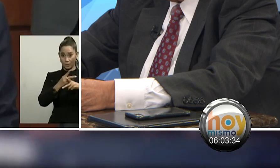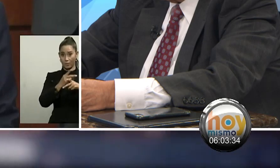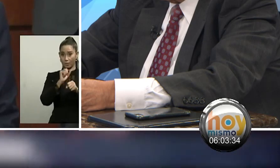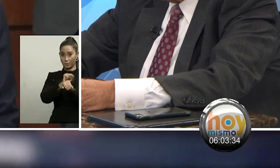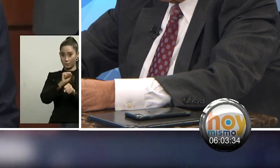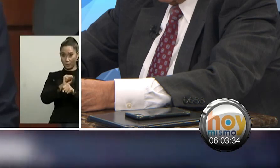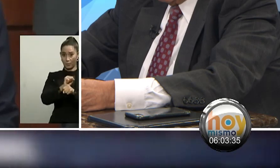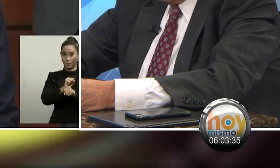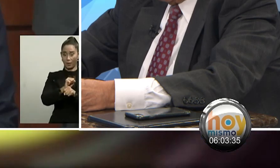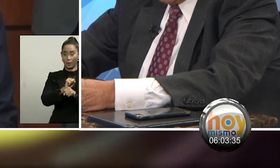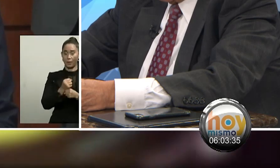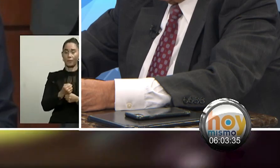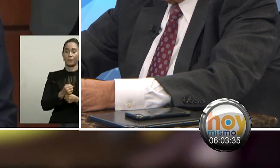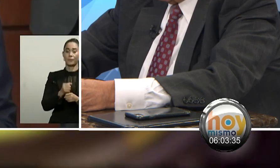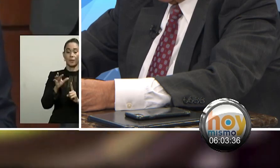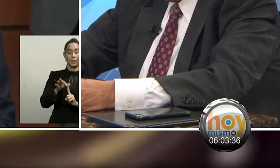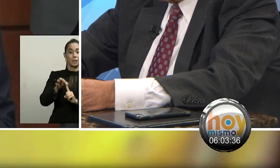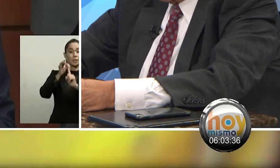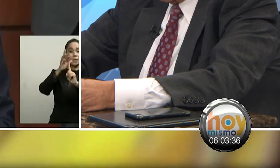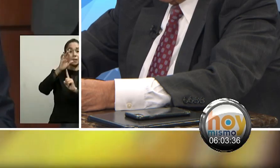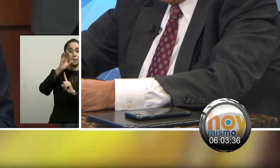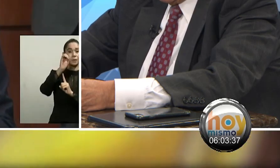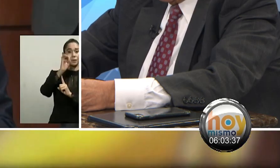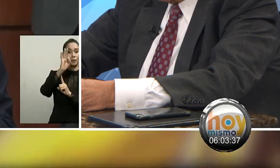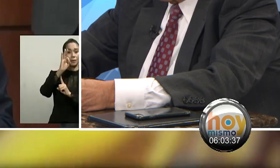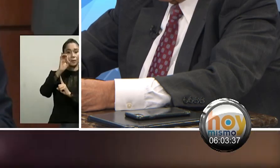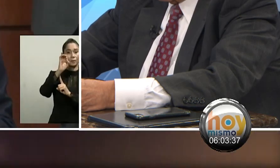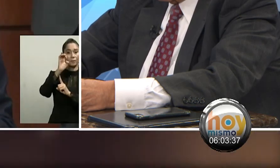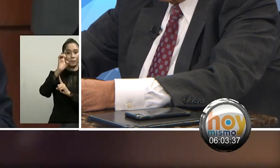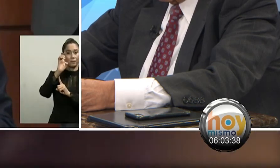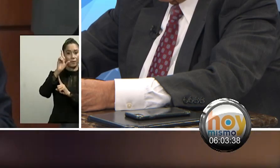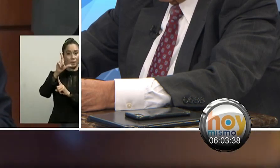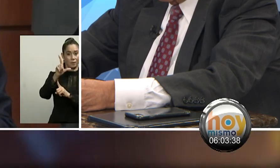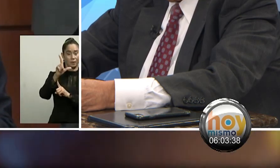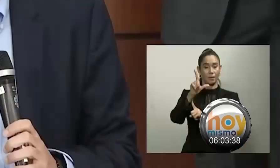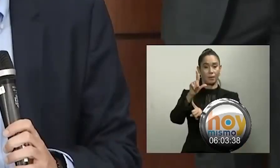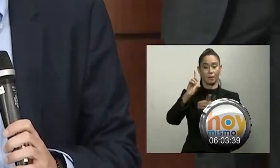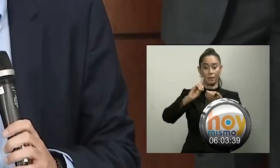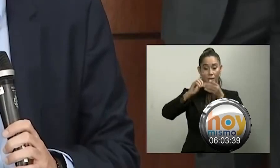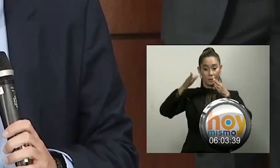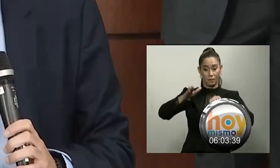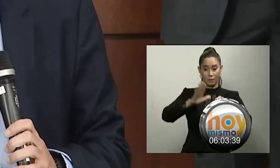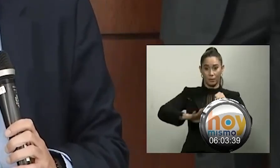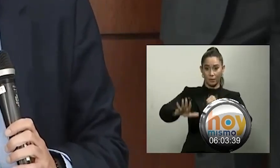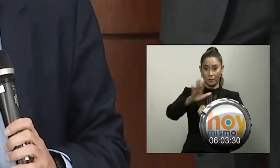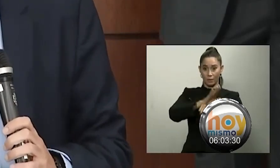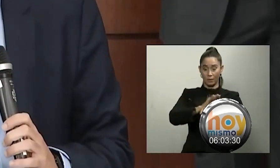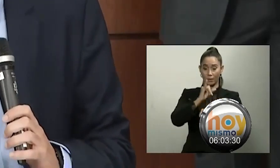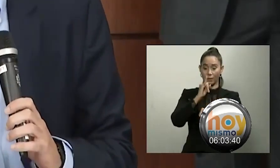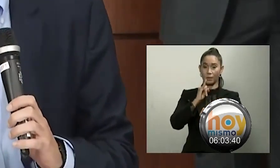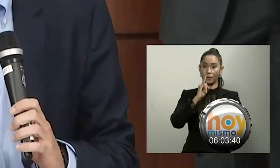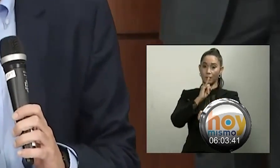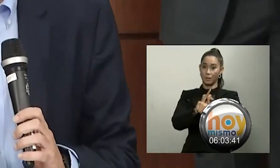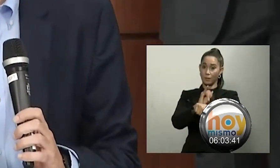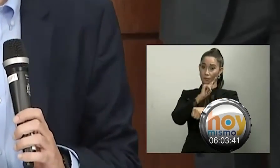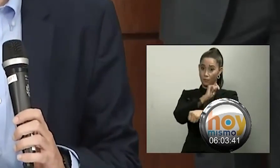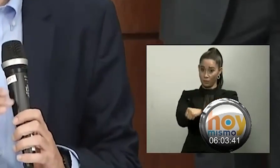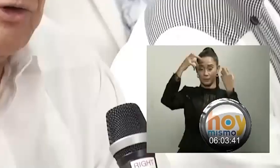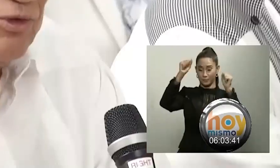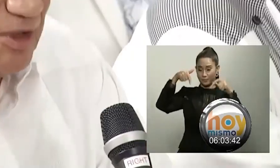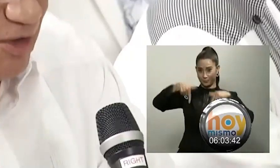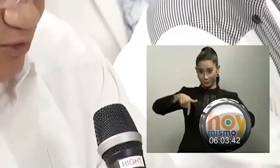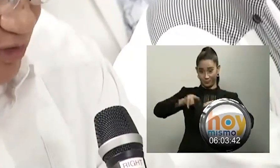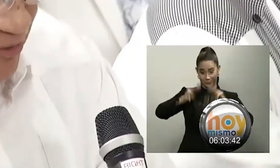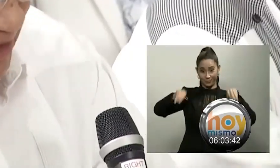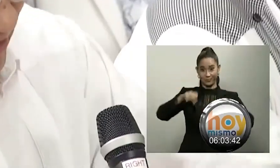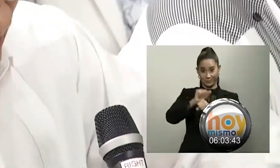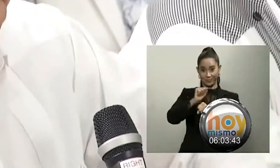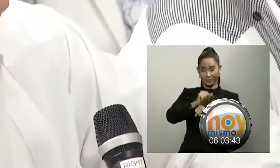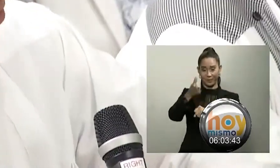para informar sobre ese asunto un crédito especial para el presidente que supo lidiar con las partes